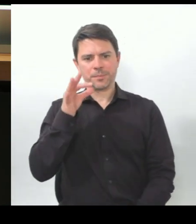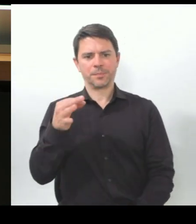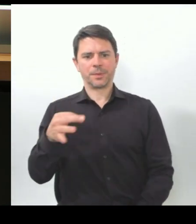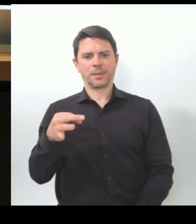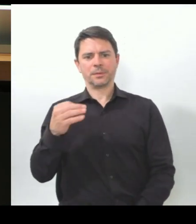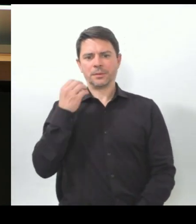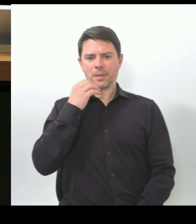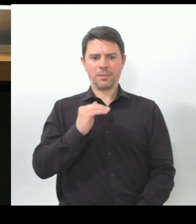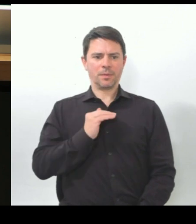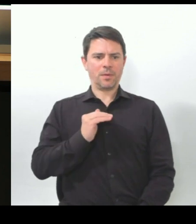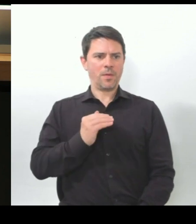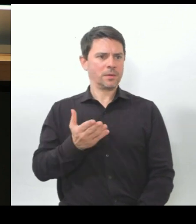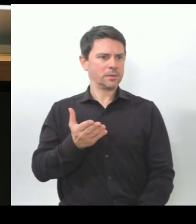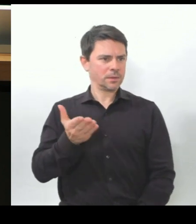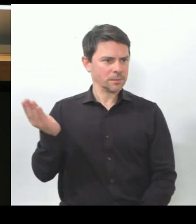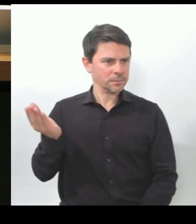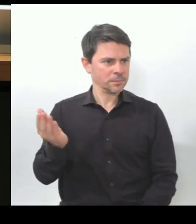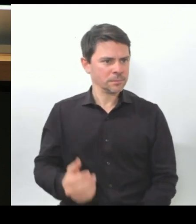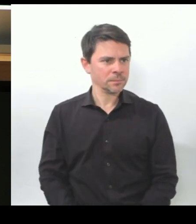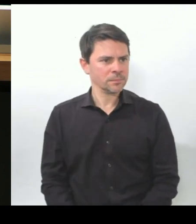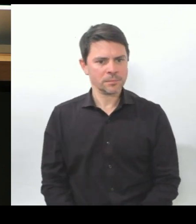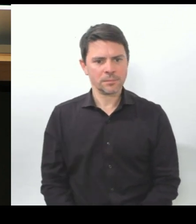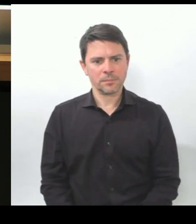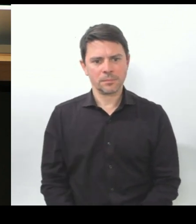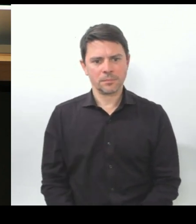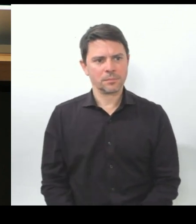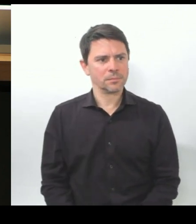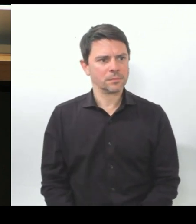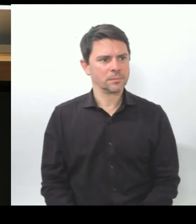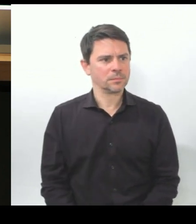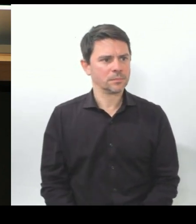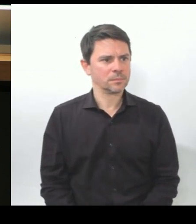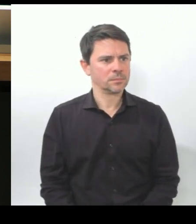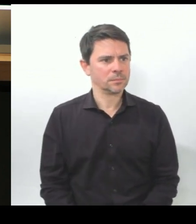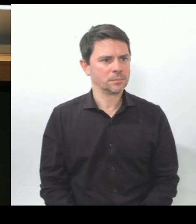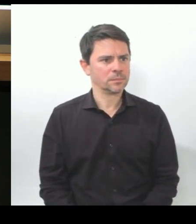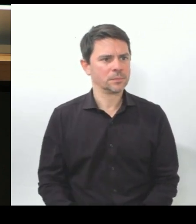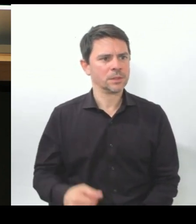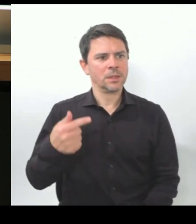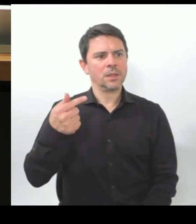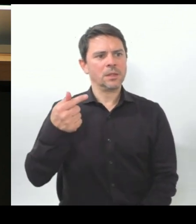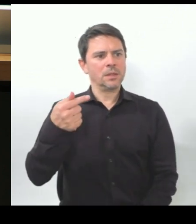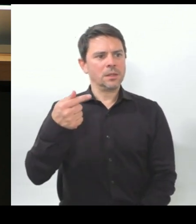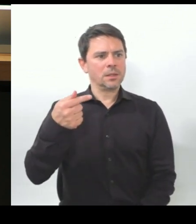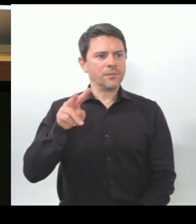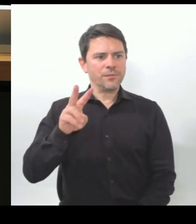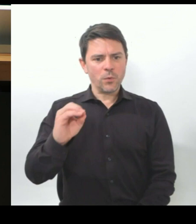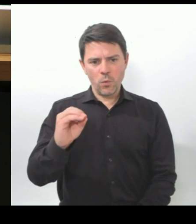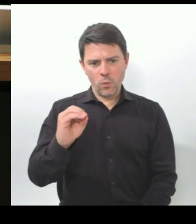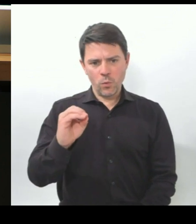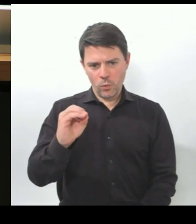Ich bin aufgewachsen und kennen tatsächlich die ganzen Debatten und will heute nur die neuere Geschichte ein wenig beleuchten.